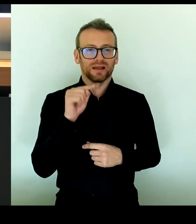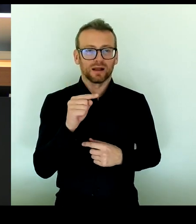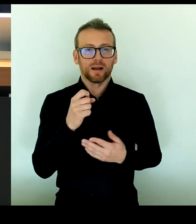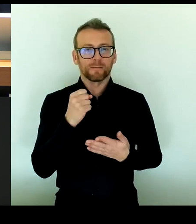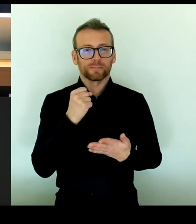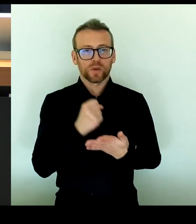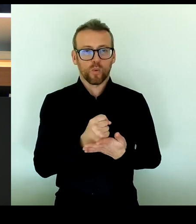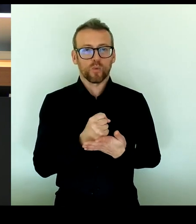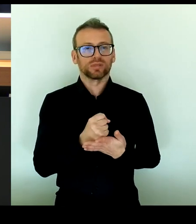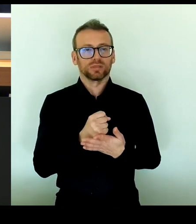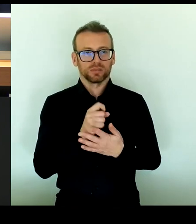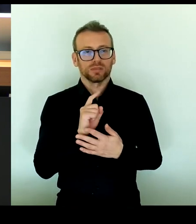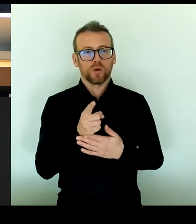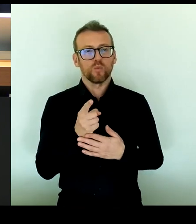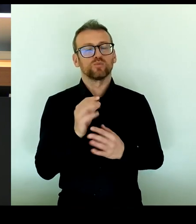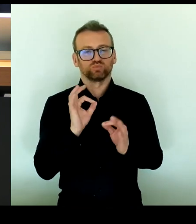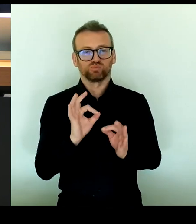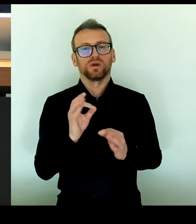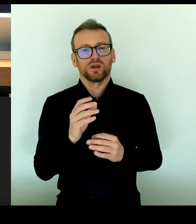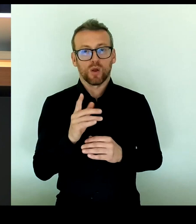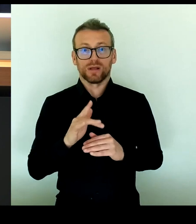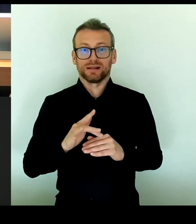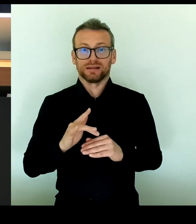kann sich diesen Punkt im Bericht endlich entledigen. (Beifall)